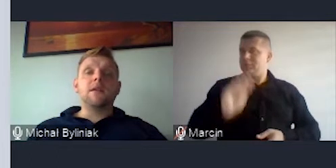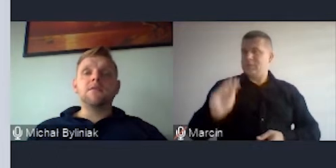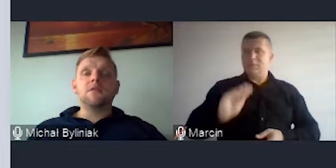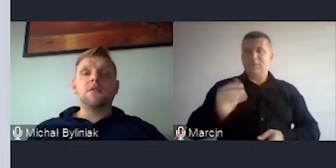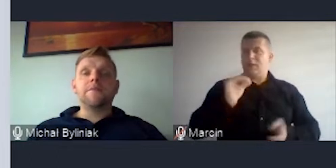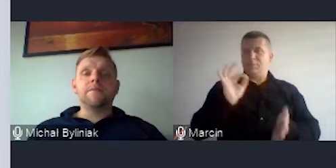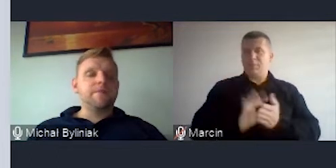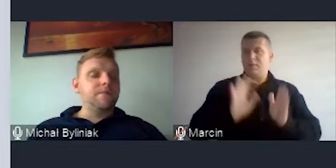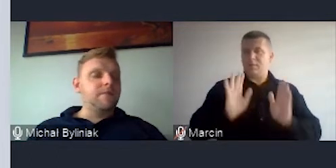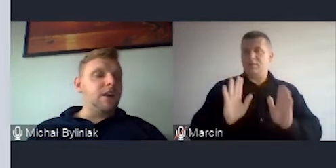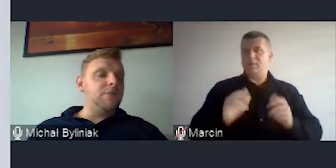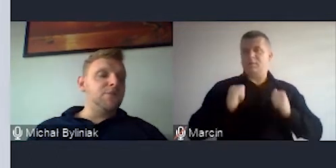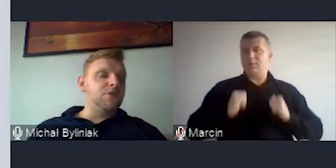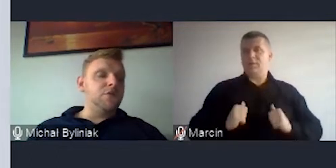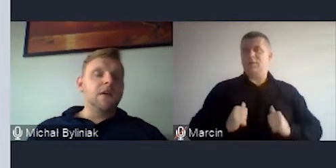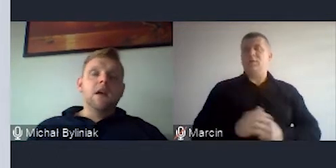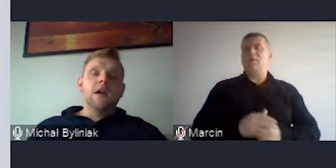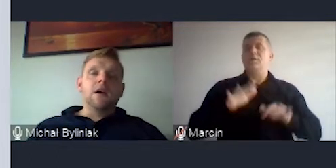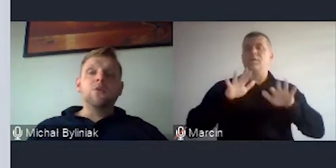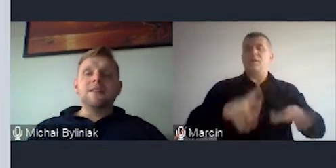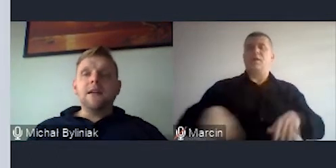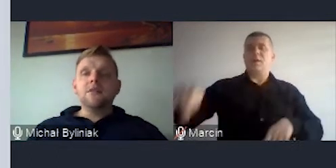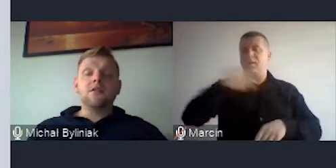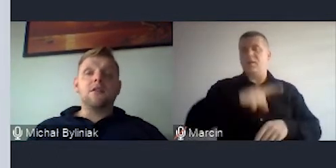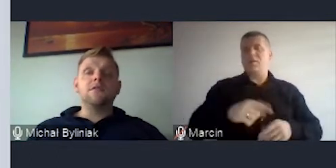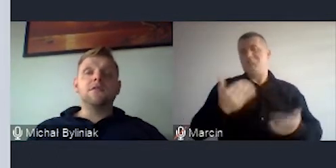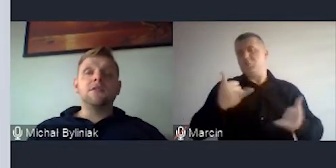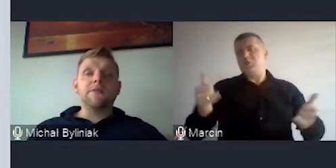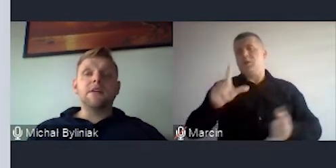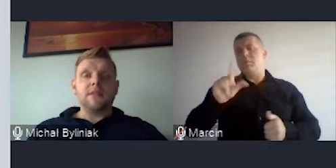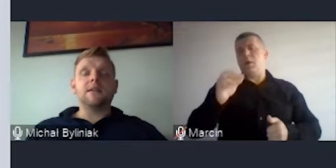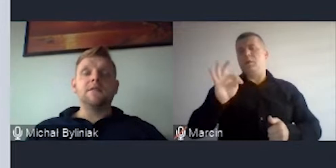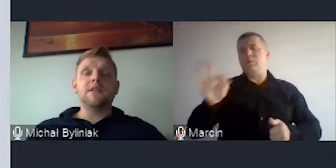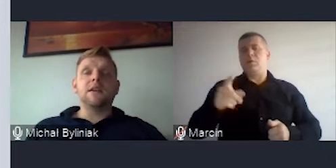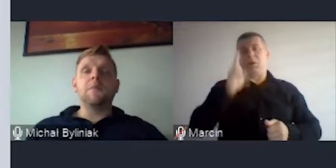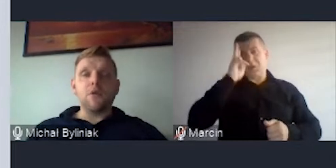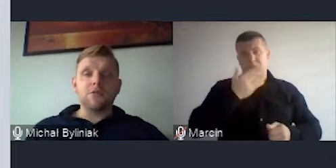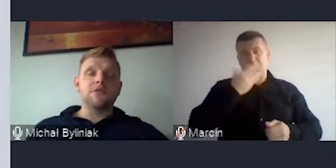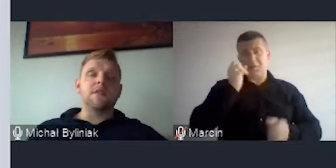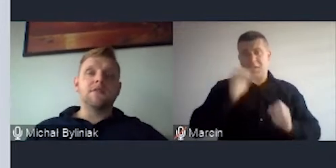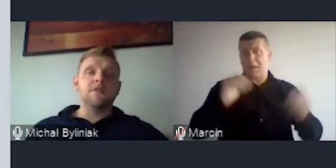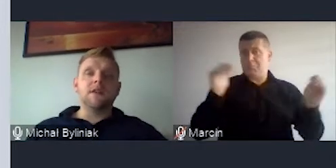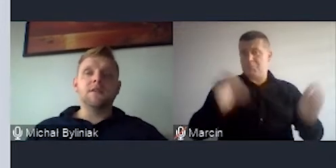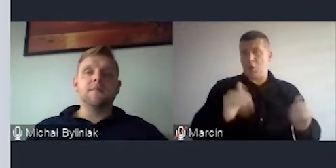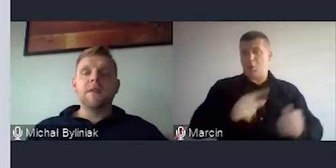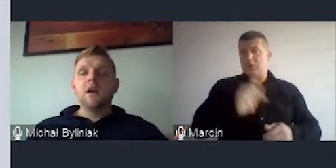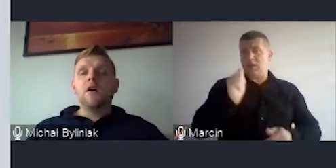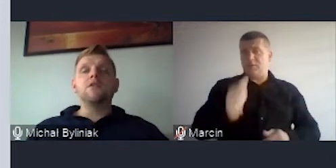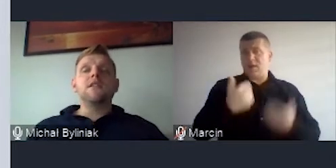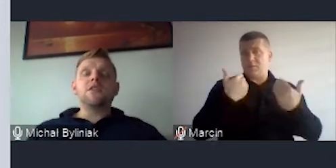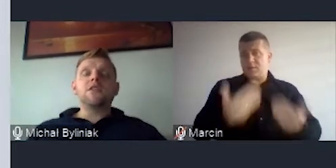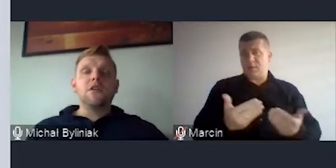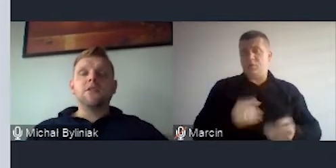Bardzo wiele podmiotów uznaje że skoro instytucja powiedziała „tak, ten wydatek może być kwalifikowalny”, oznacza to,